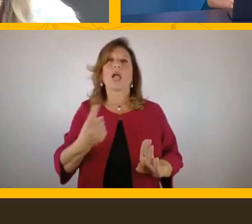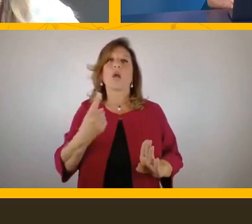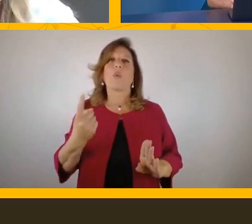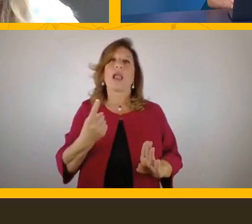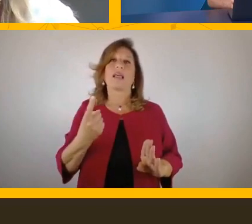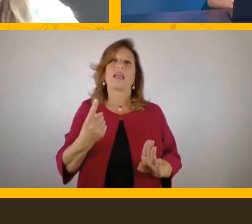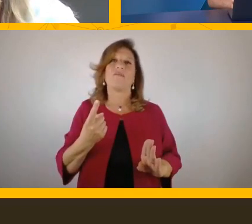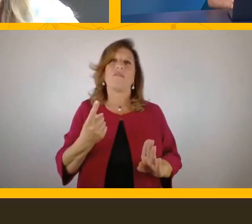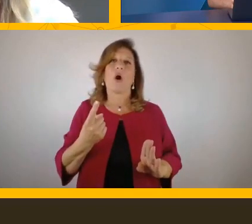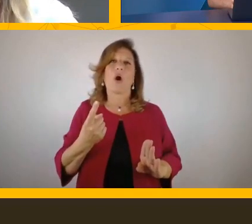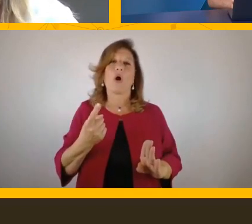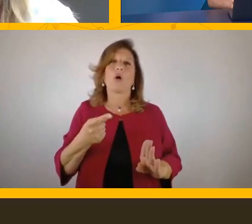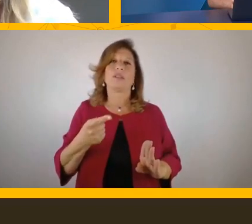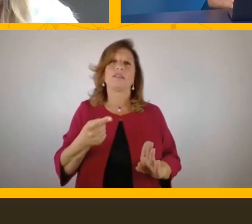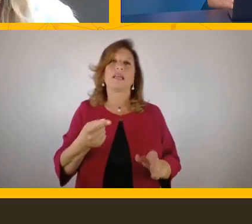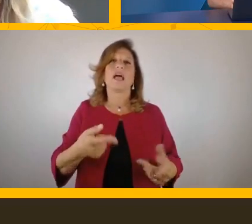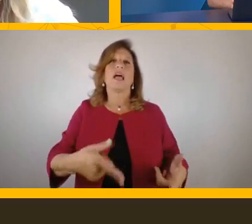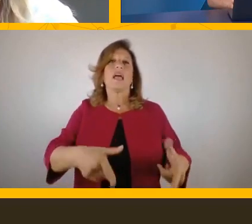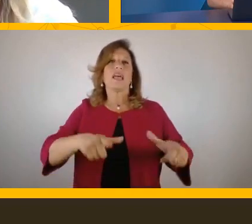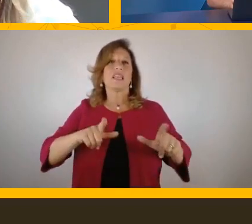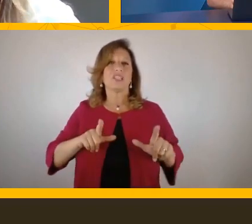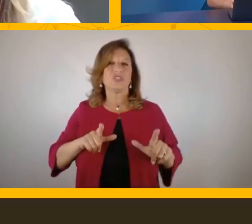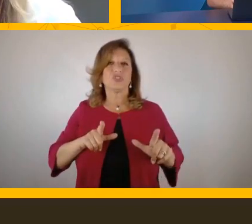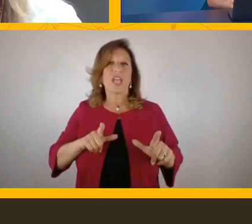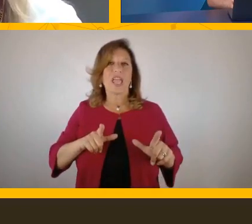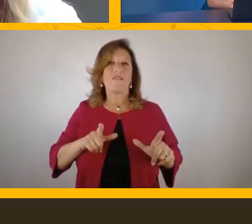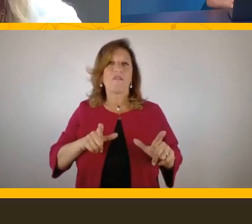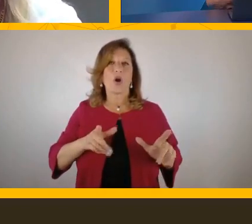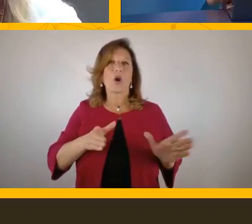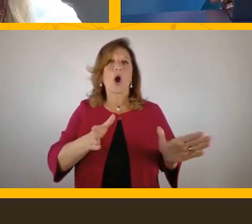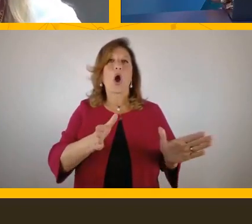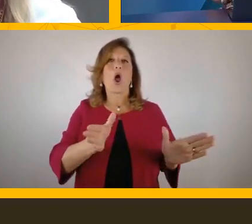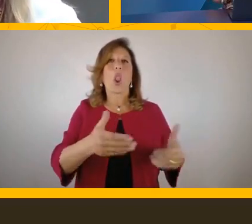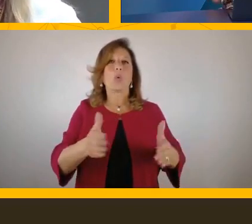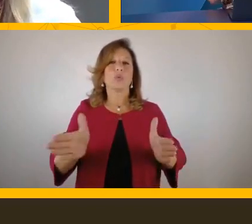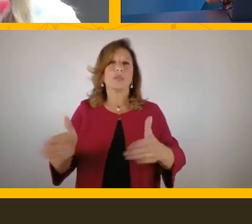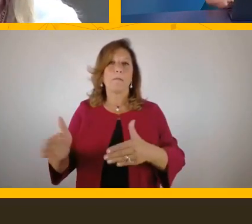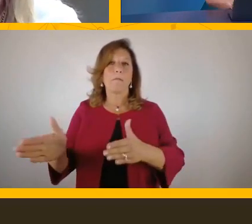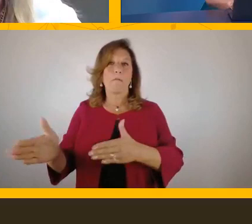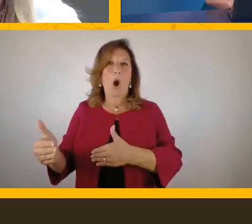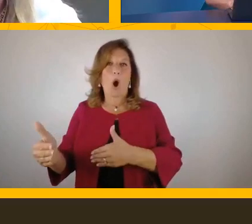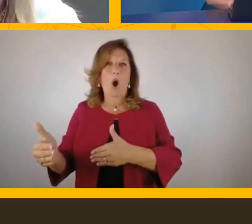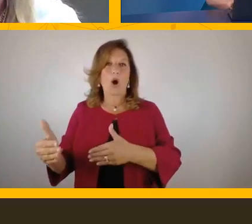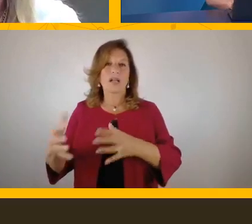che a volte i content creator ricevono i look box dalle aziende in un certo senso sono